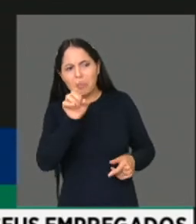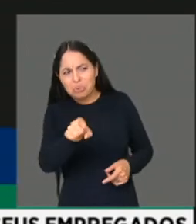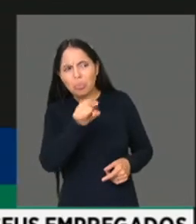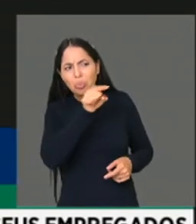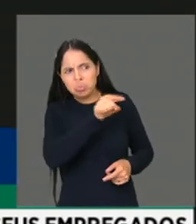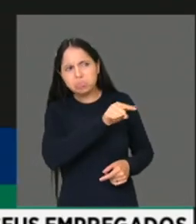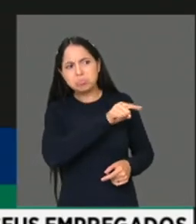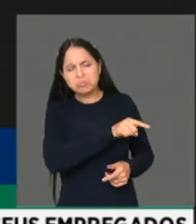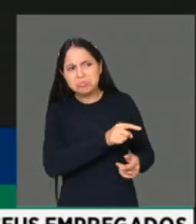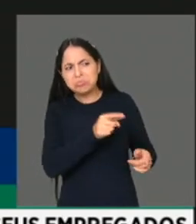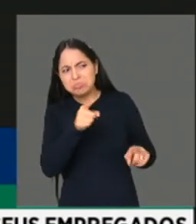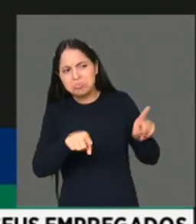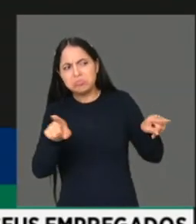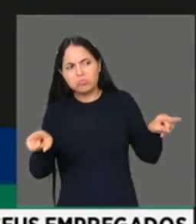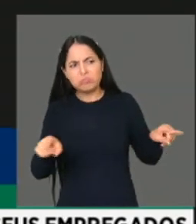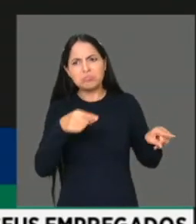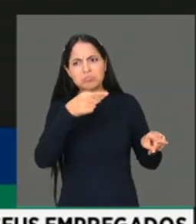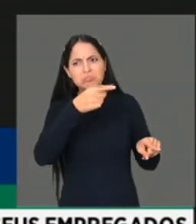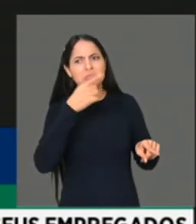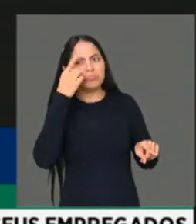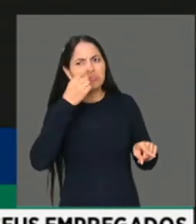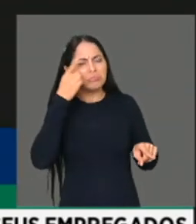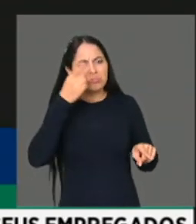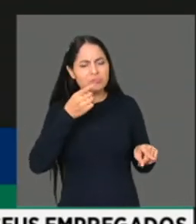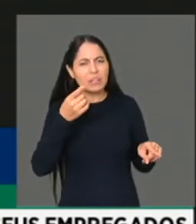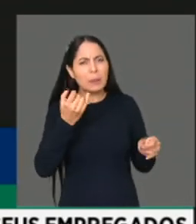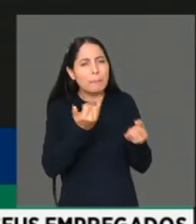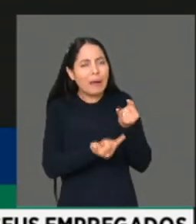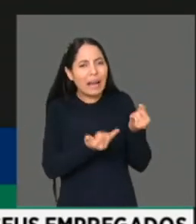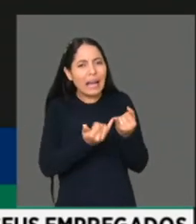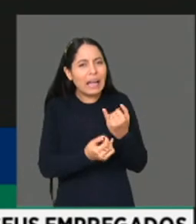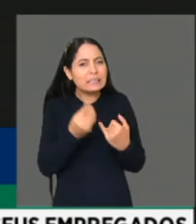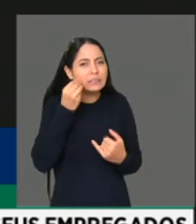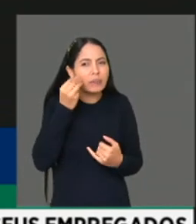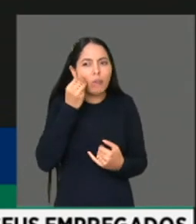DIFICULDADE DE ALGUNS PARLAMENTARES QUE TENTAM ILUDIR O POVO BRASILEIRO, DIZENDO QUE ESTÃO TRAZENDO